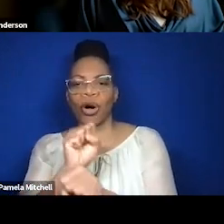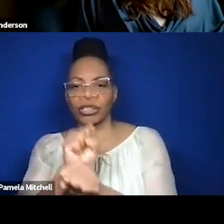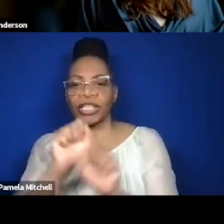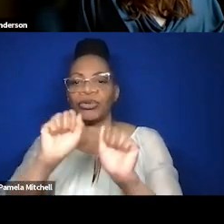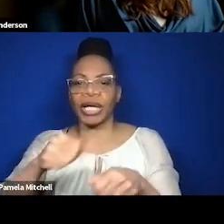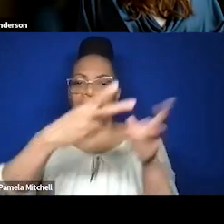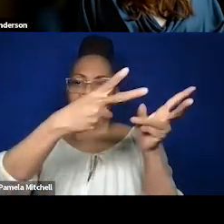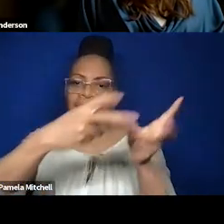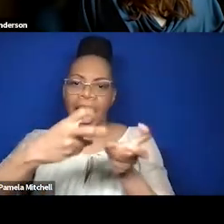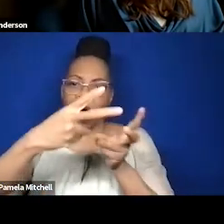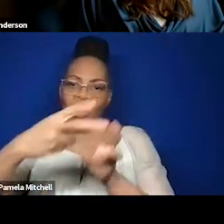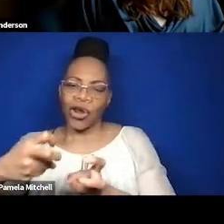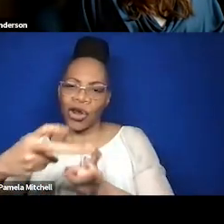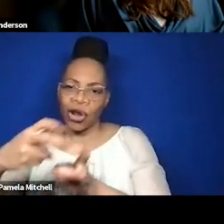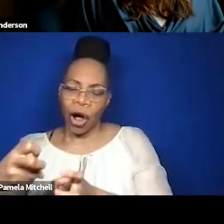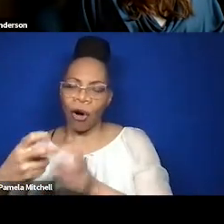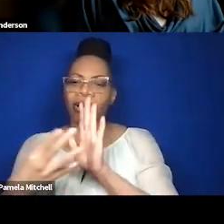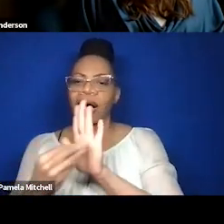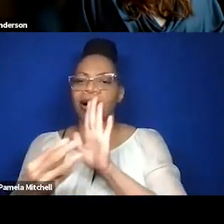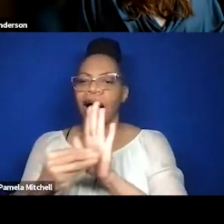de la plantilla del proceso SOAR y pueden utilizar esa